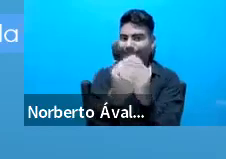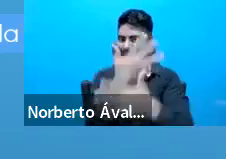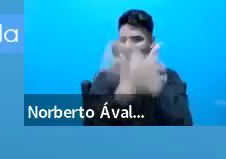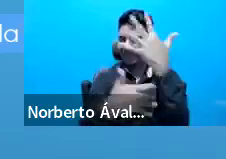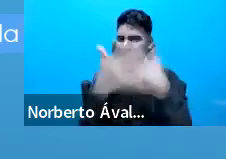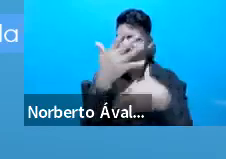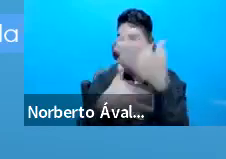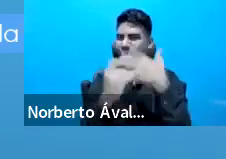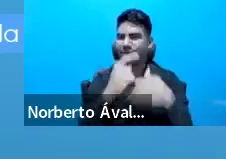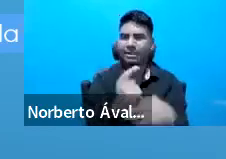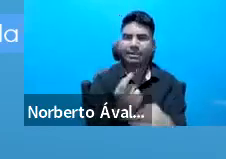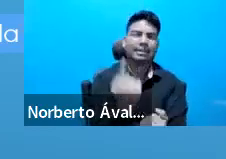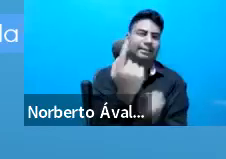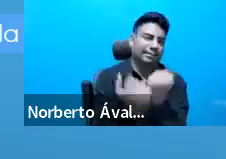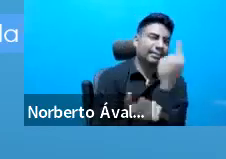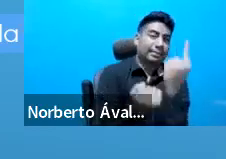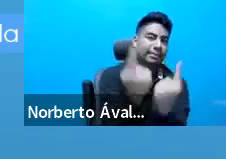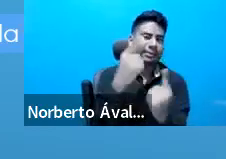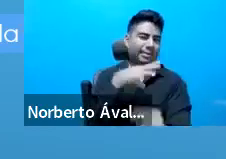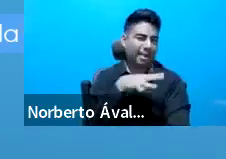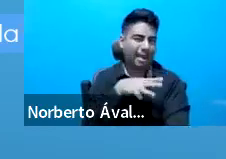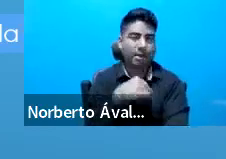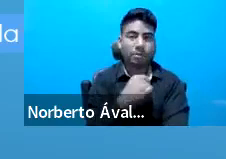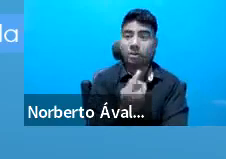tomado Algunos cursos de lengua de señas cursos de lengua de señas. Entonces. Halent